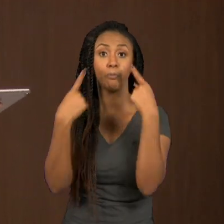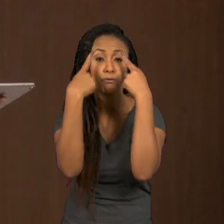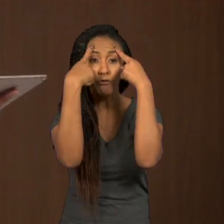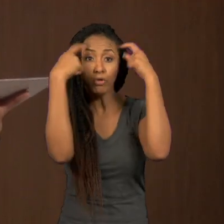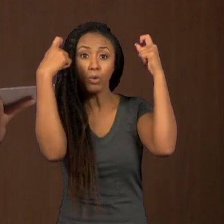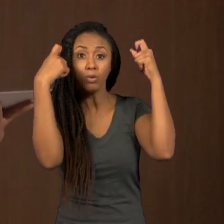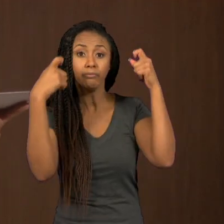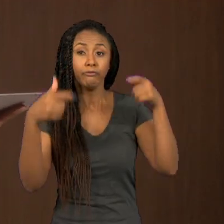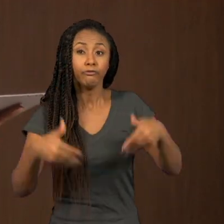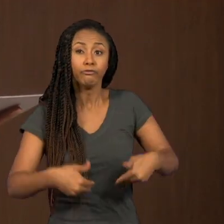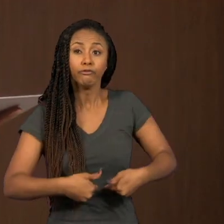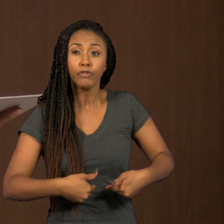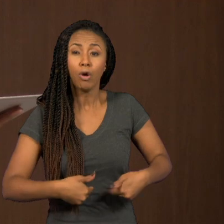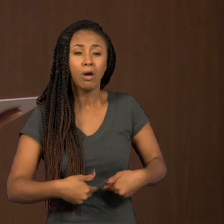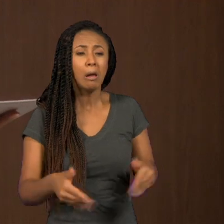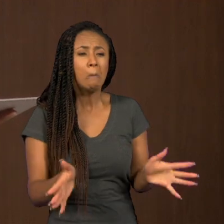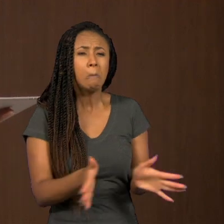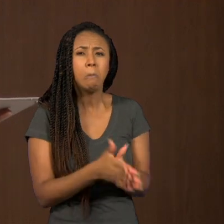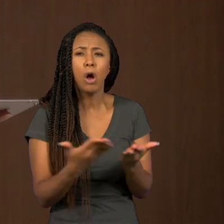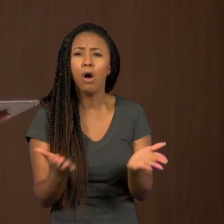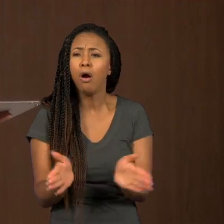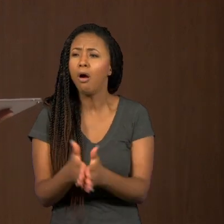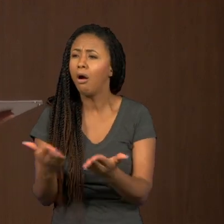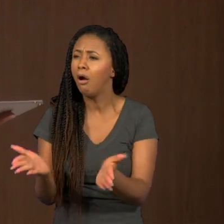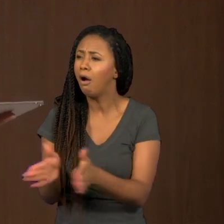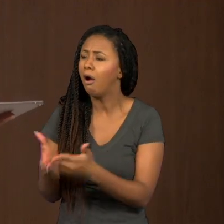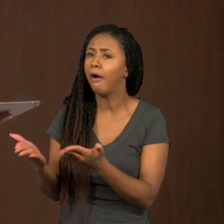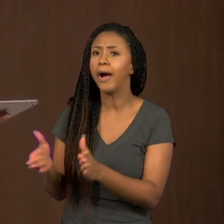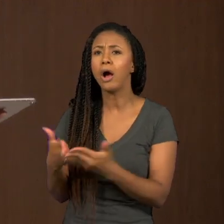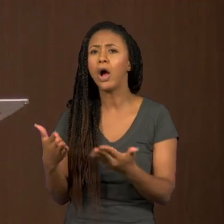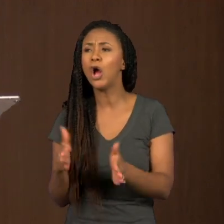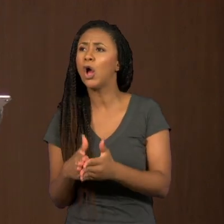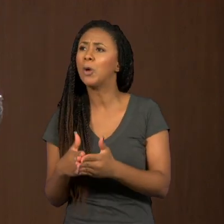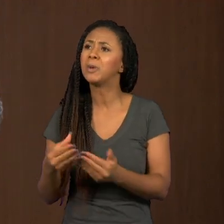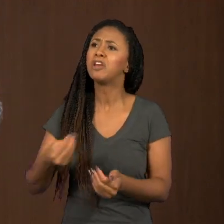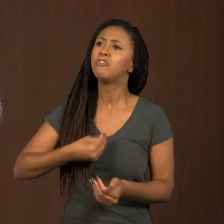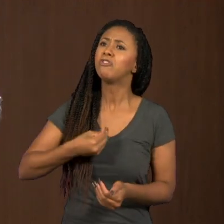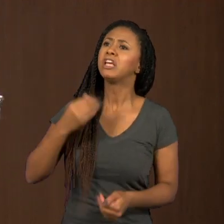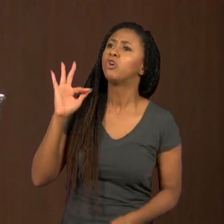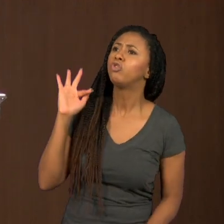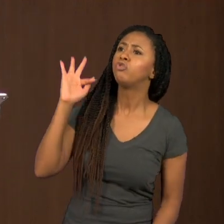PERSPECTIVAS, FALTA DE TRABALHO. TEM UM TRECHO DE